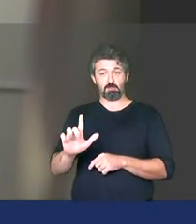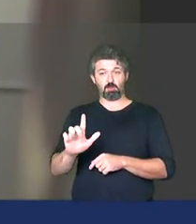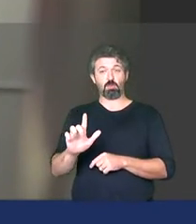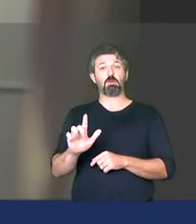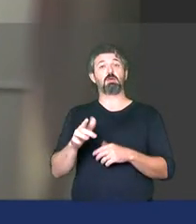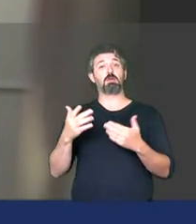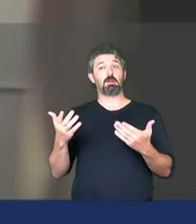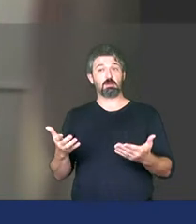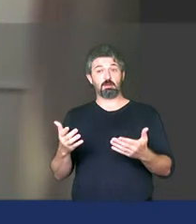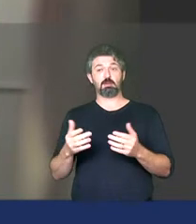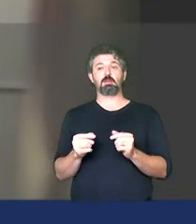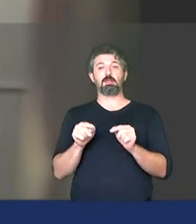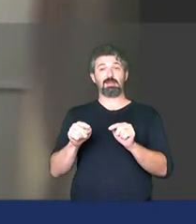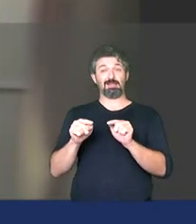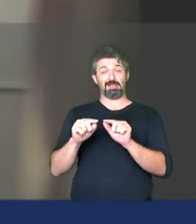MÚSICA GOSPEL E CULTURA